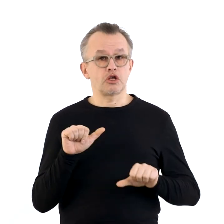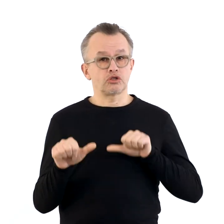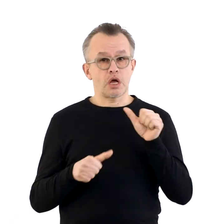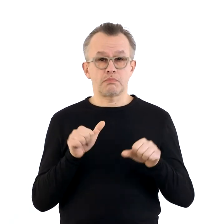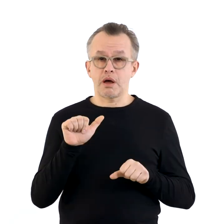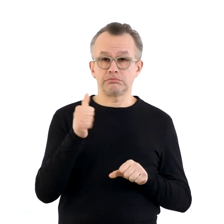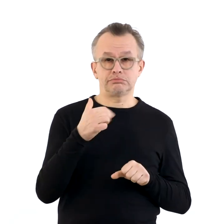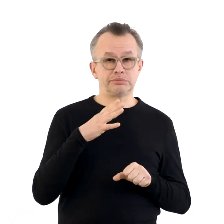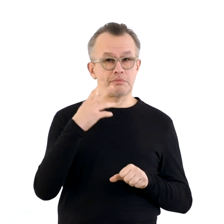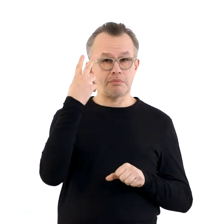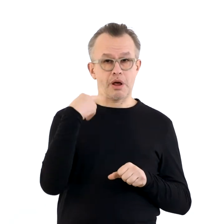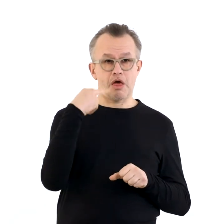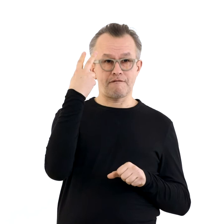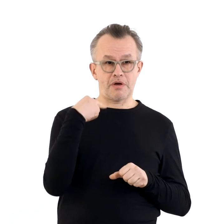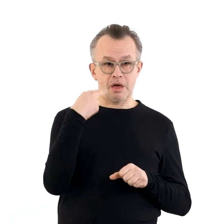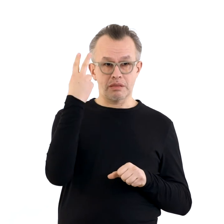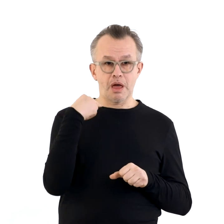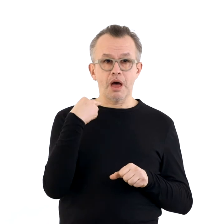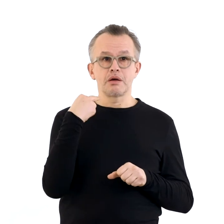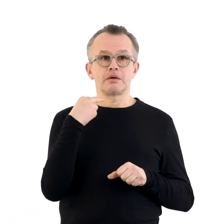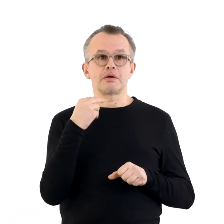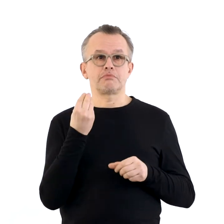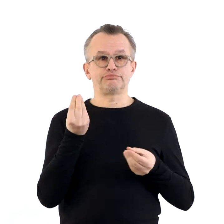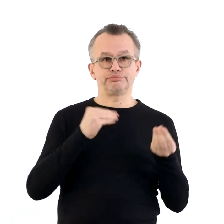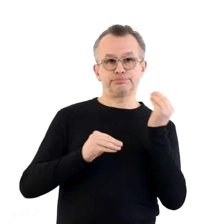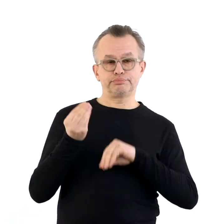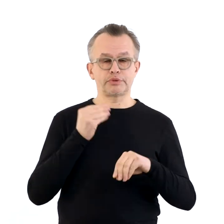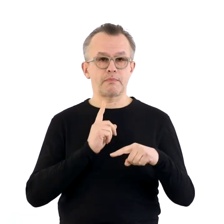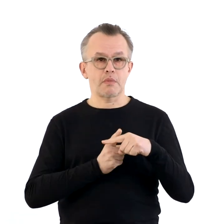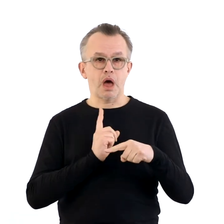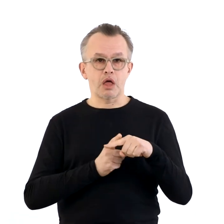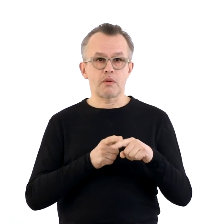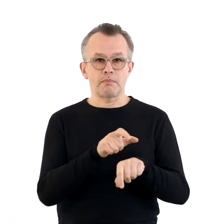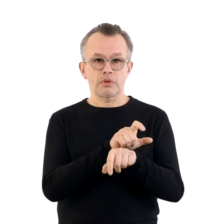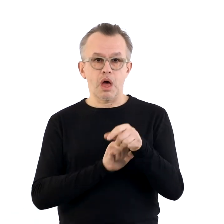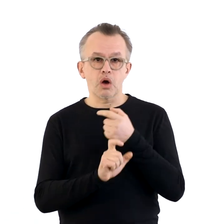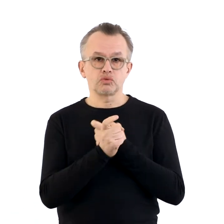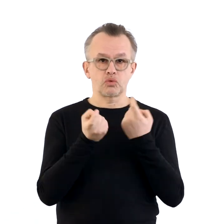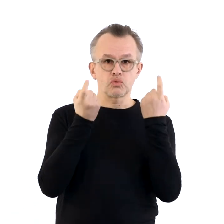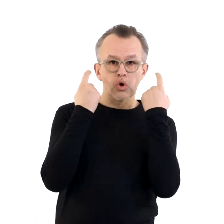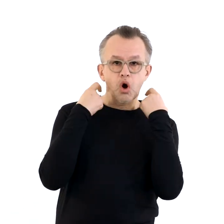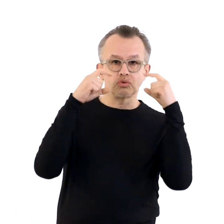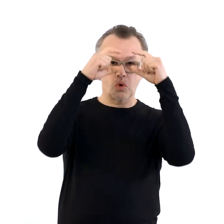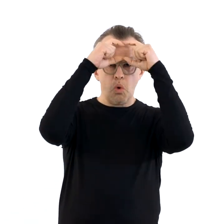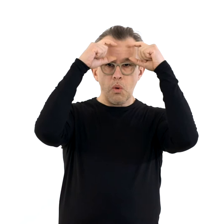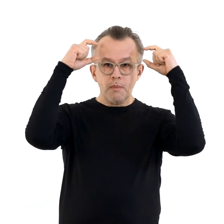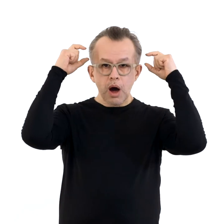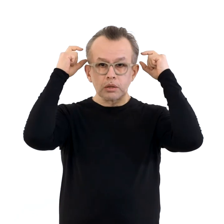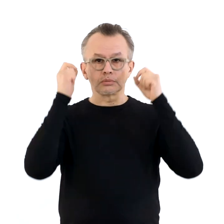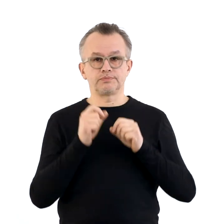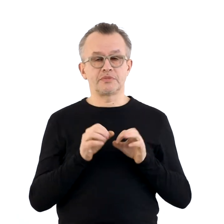Pierwotnie była pomalowana i ozdobiona metalową bransoletą, kolczykami i opaską na czole.